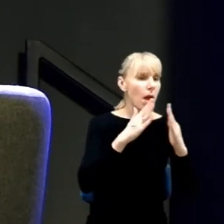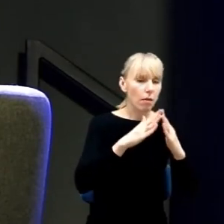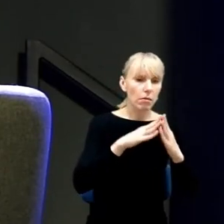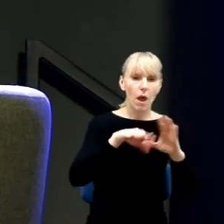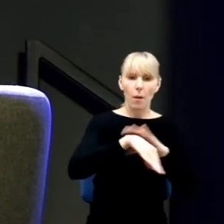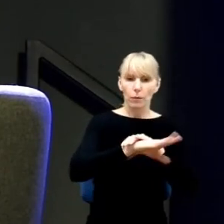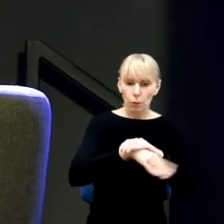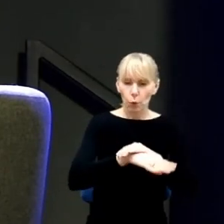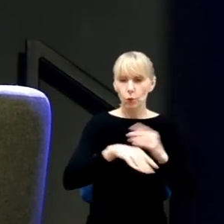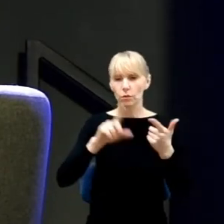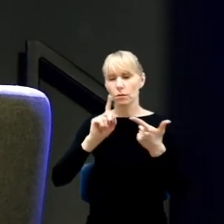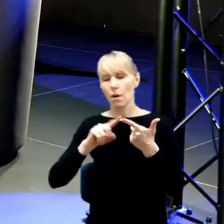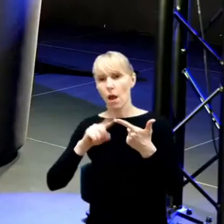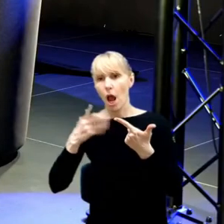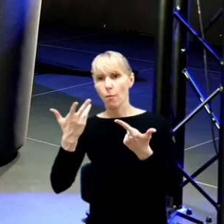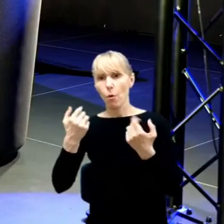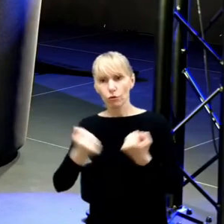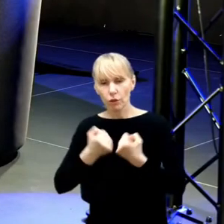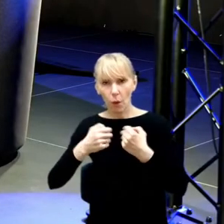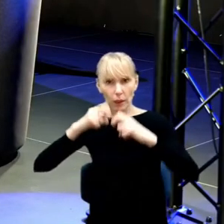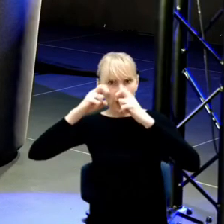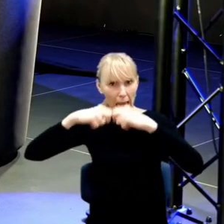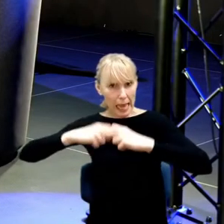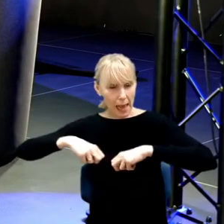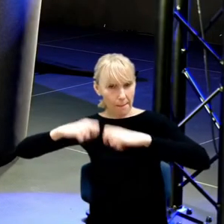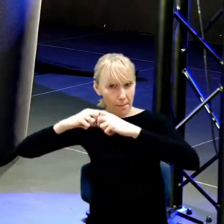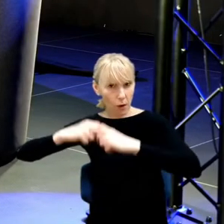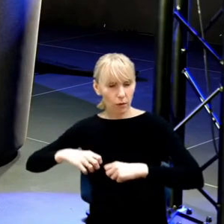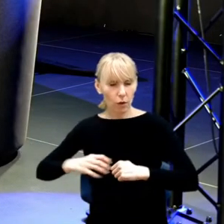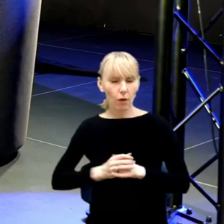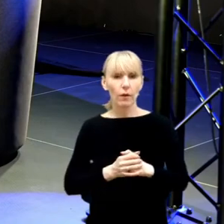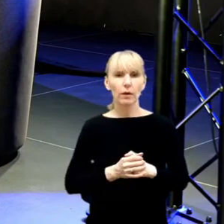Wiemy, że gminy wcześniej na przykład z Funduszu Dopłat